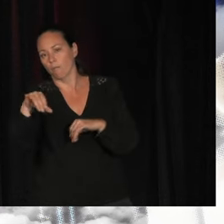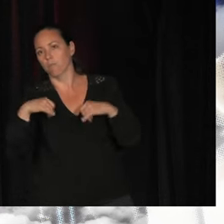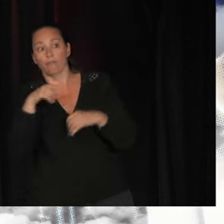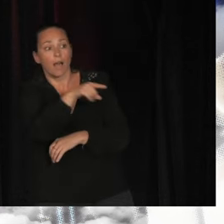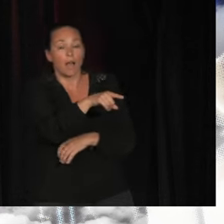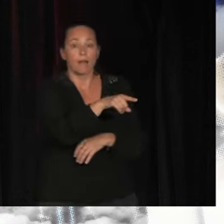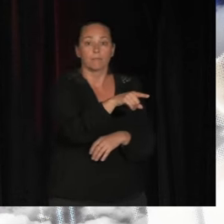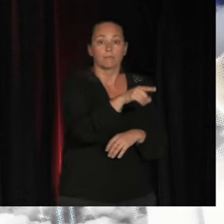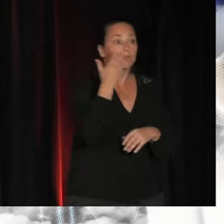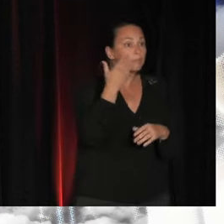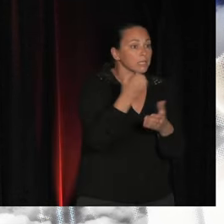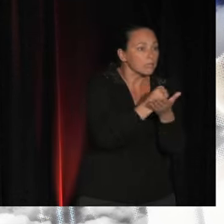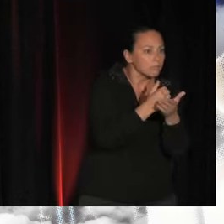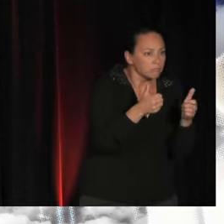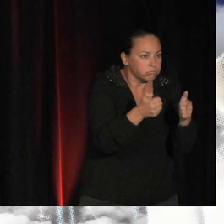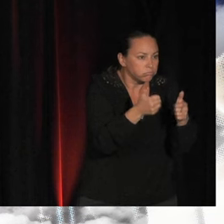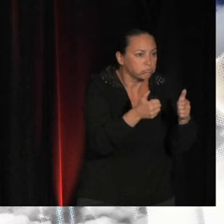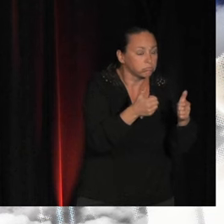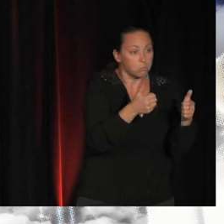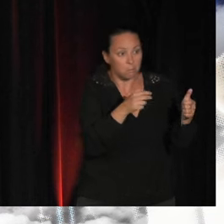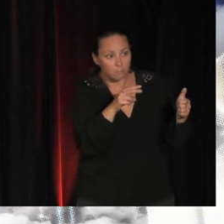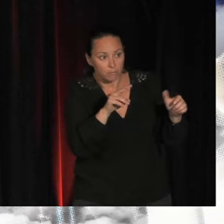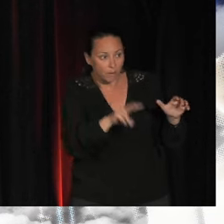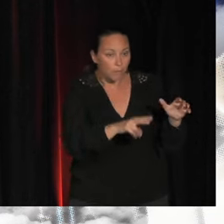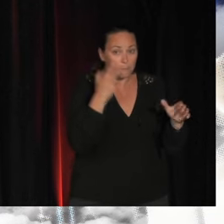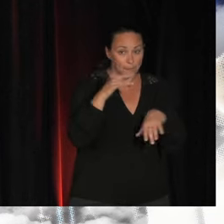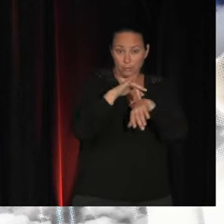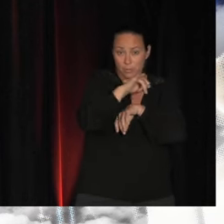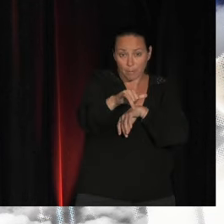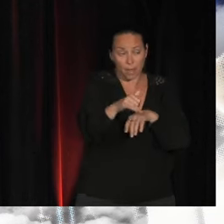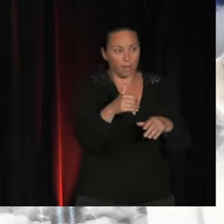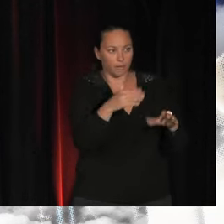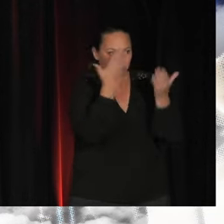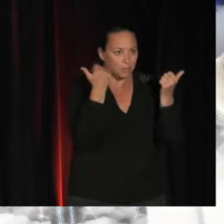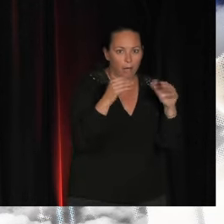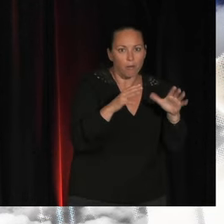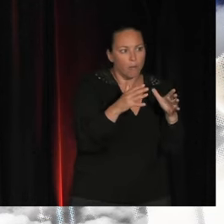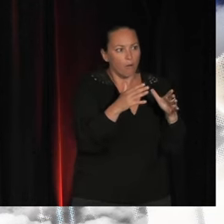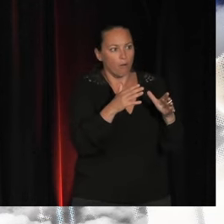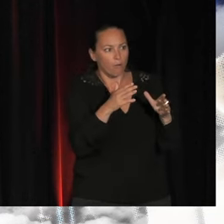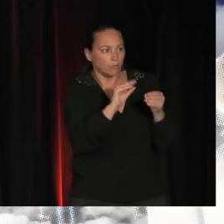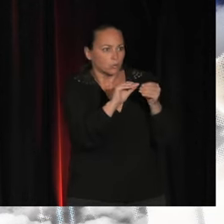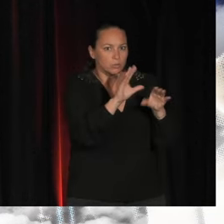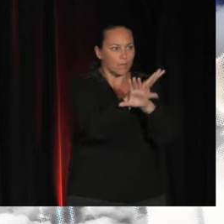pas les commandes et tu ne sais pas ce qui est impressionnant à faire à ou pas, si tu n'as jamais joué au jeu. Et sinon, pour en revenir à des choses un petit peu plus ponctuelles